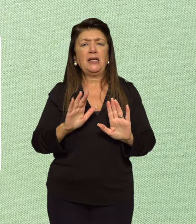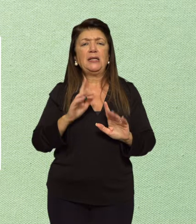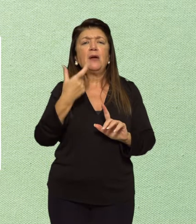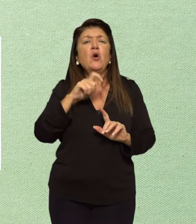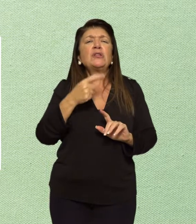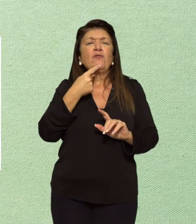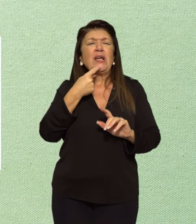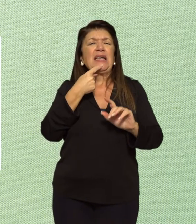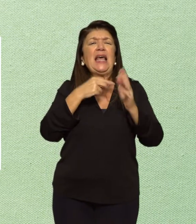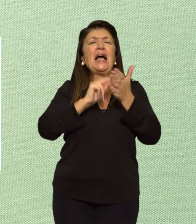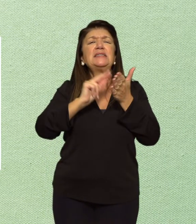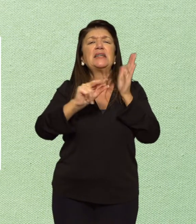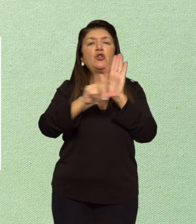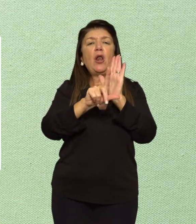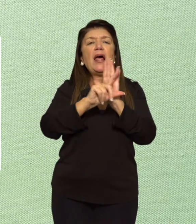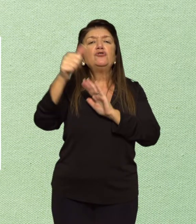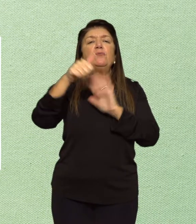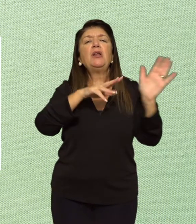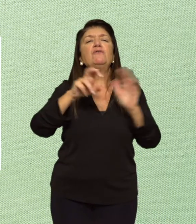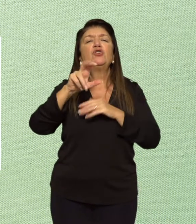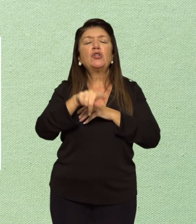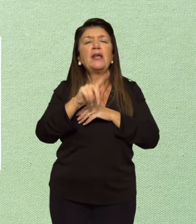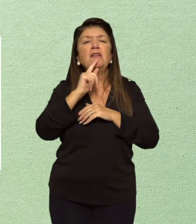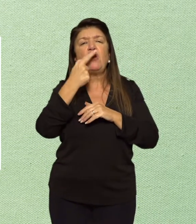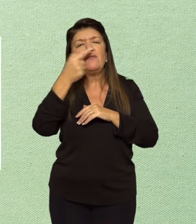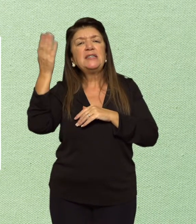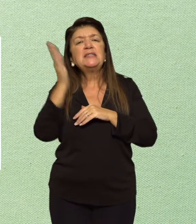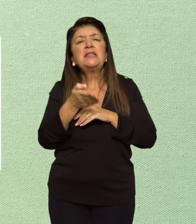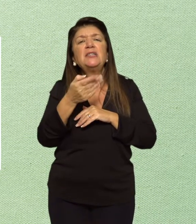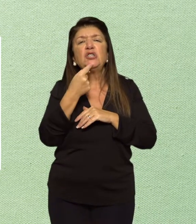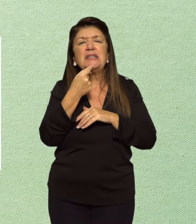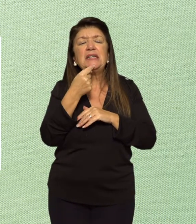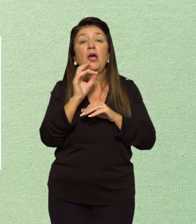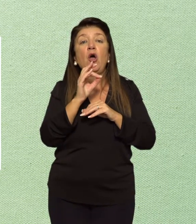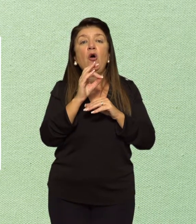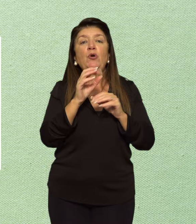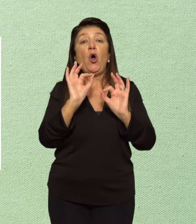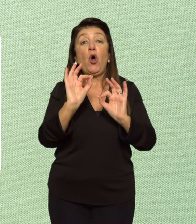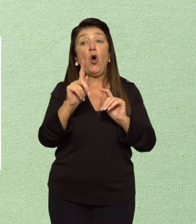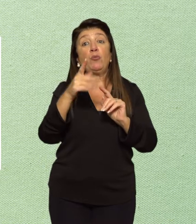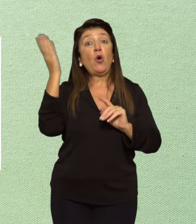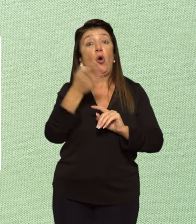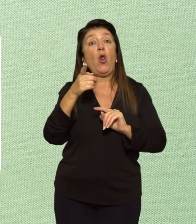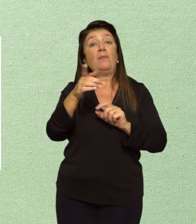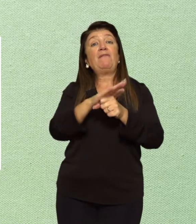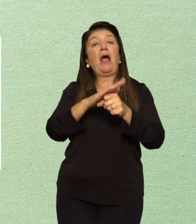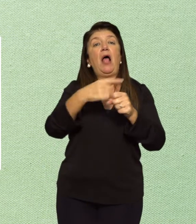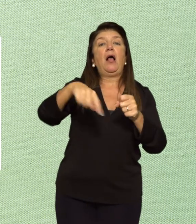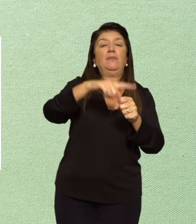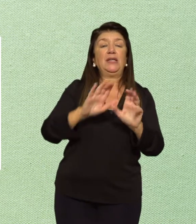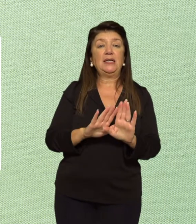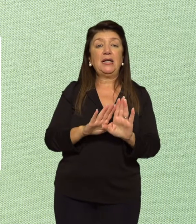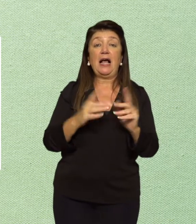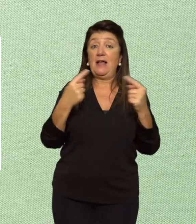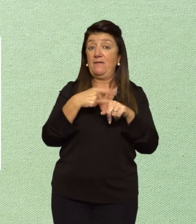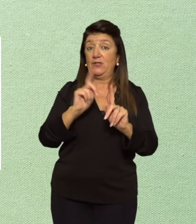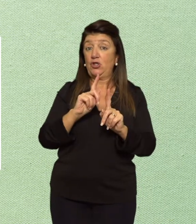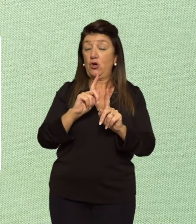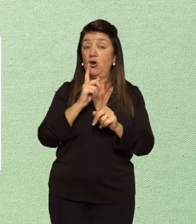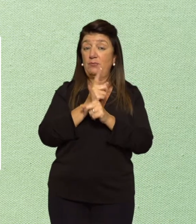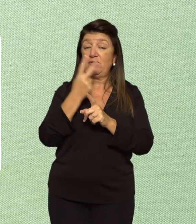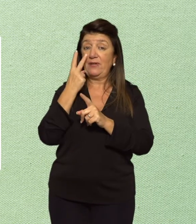andava a voler sanzionare era appunto la lesione alla istituzione famiglia così come i reati di